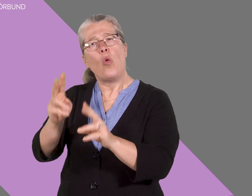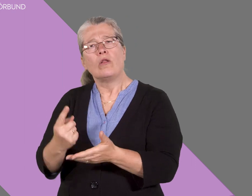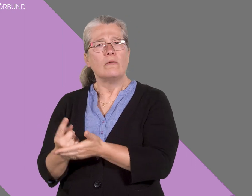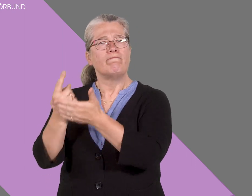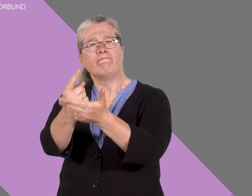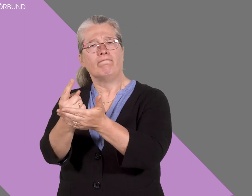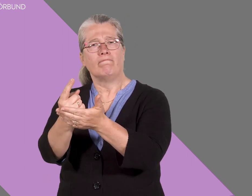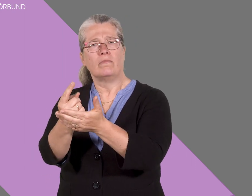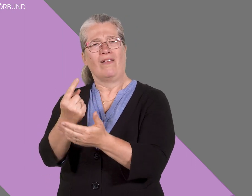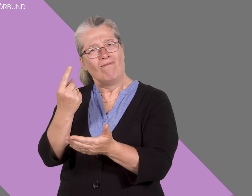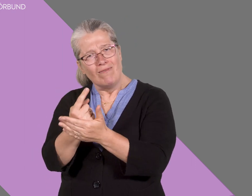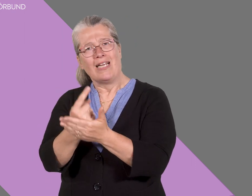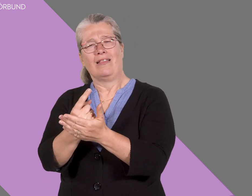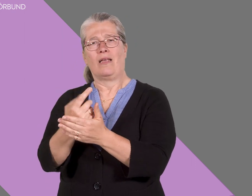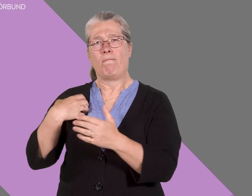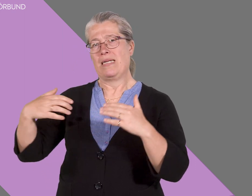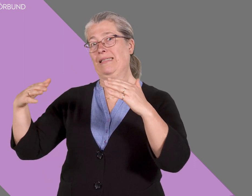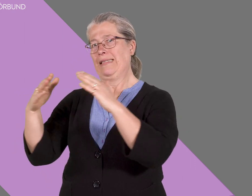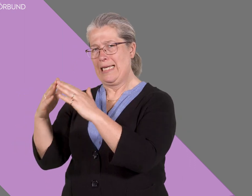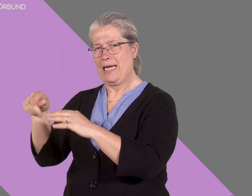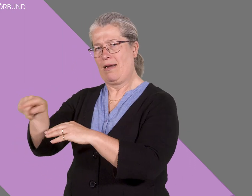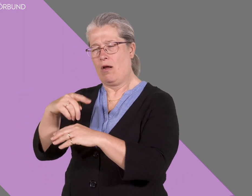Man betonade dessutom att det är viktigt att ministerierna -